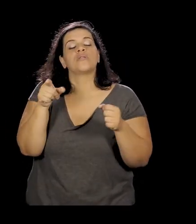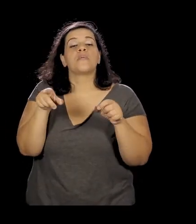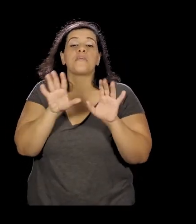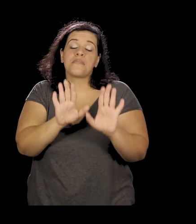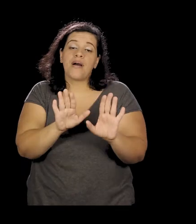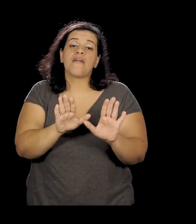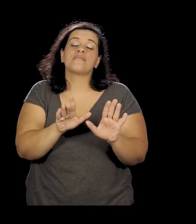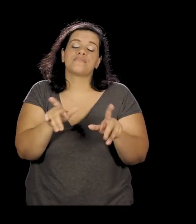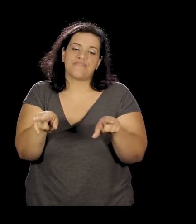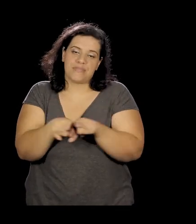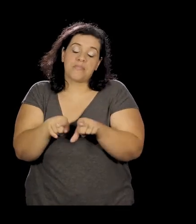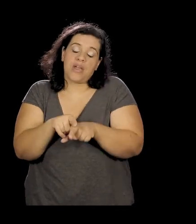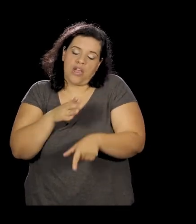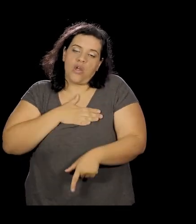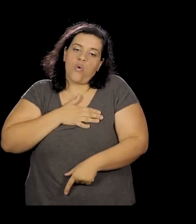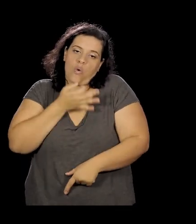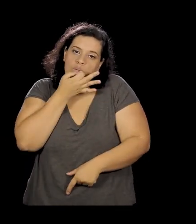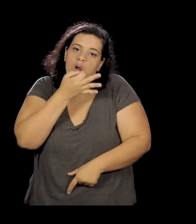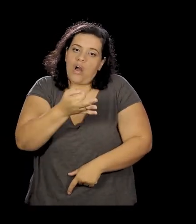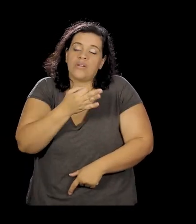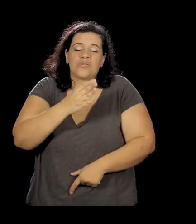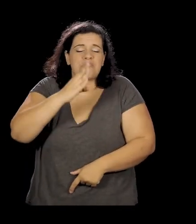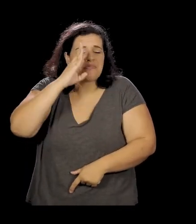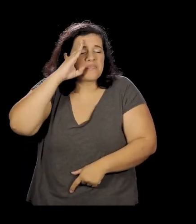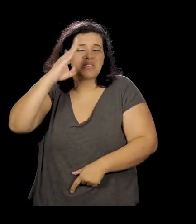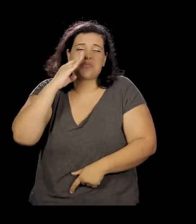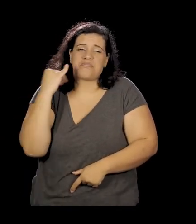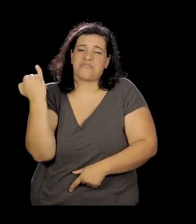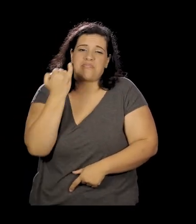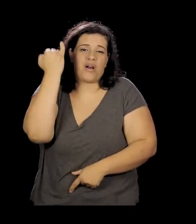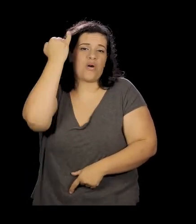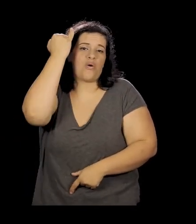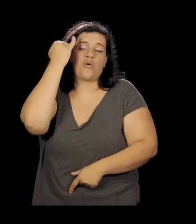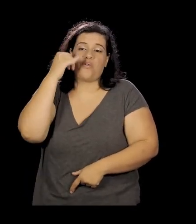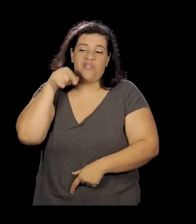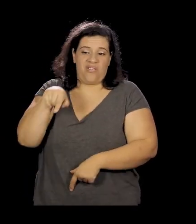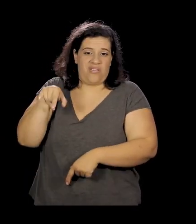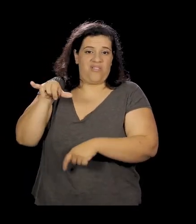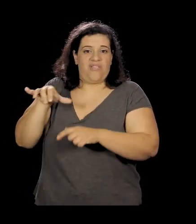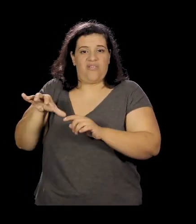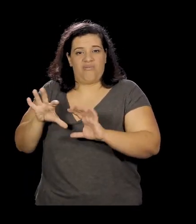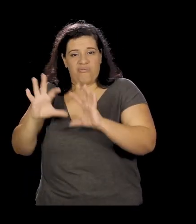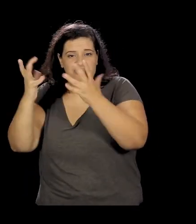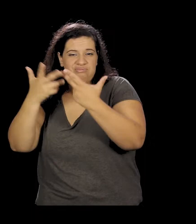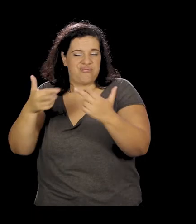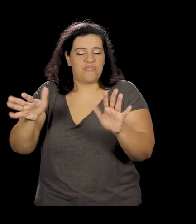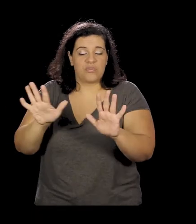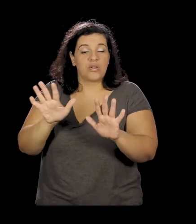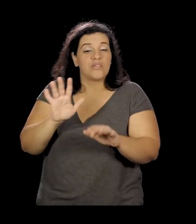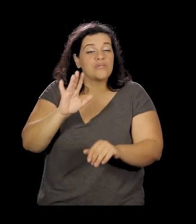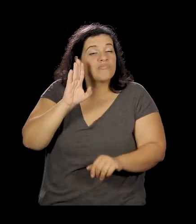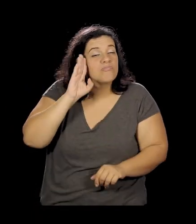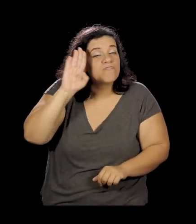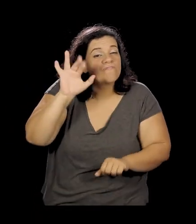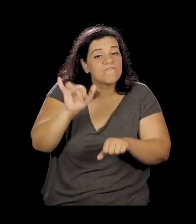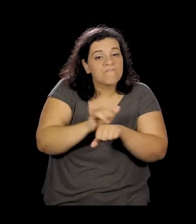Mas realmente acho que as estratégias mais eficazes